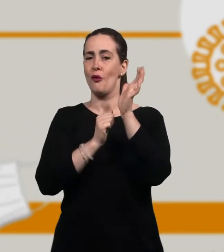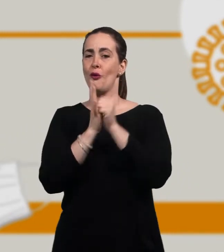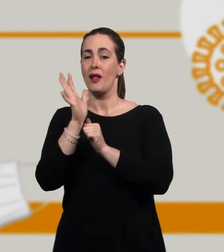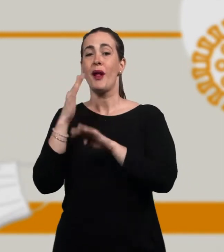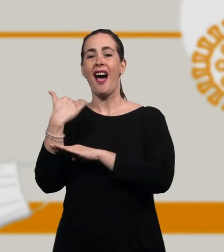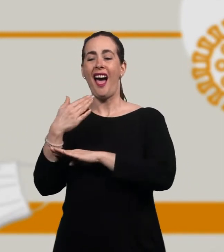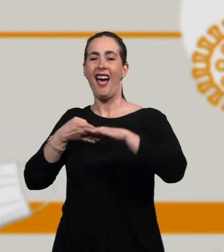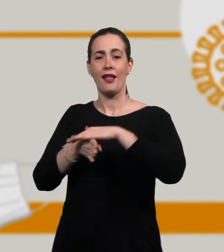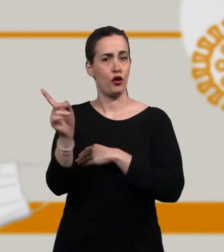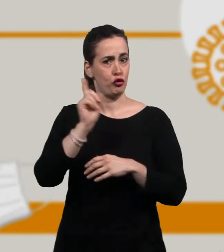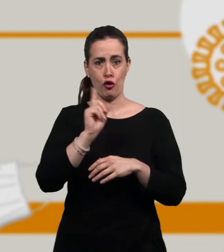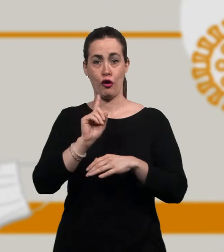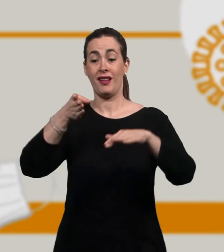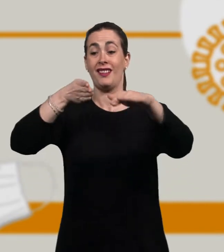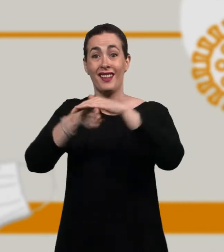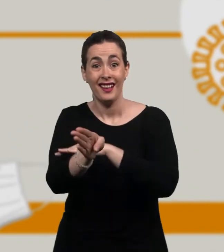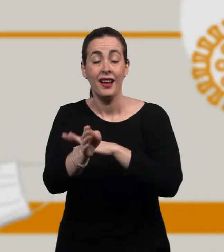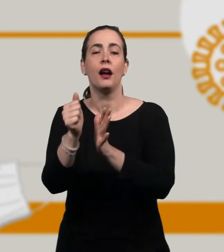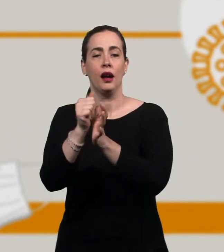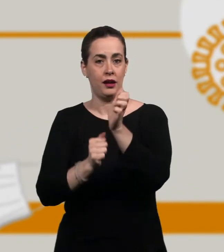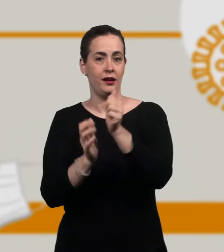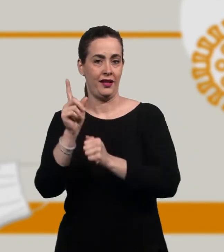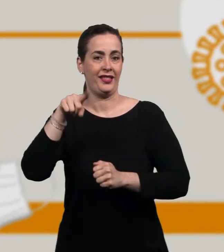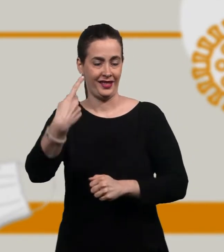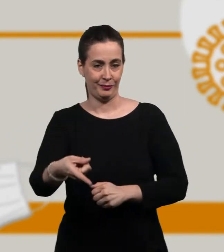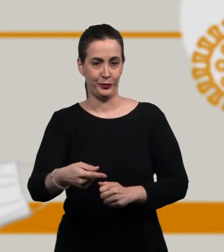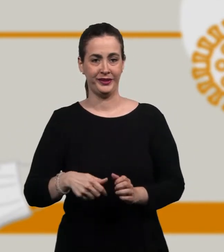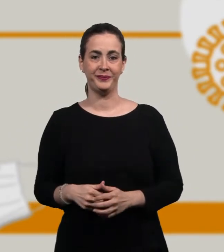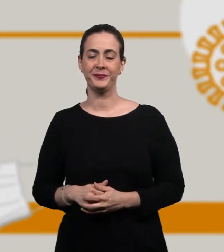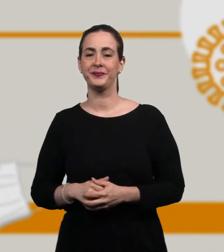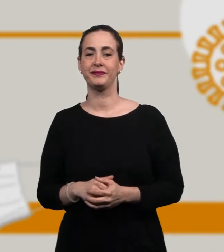i, també, guants, que no es poden portar posats des del carrer.